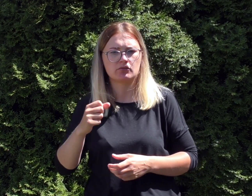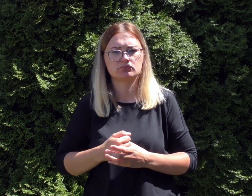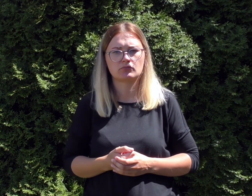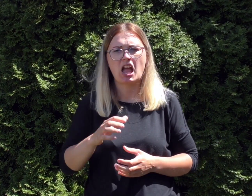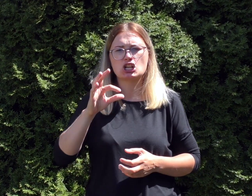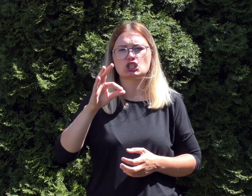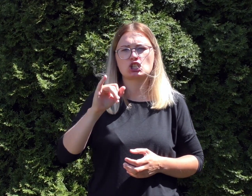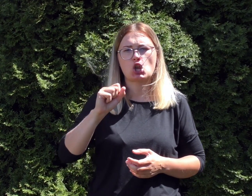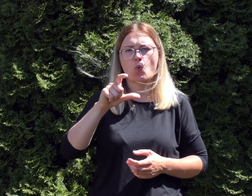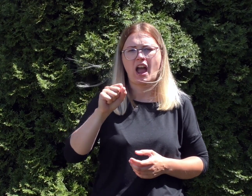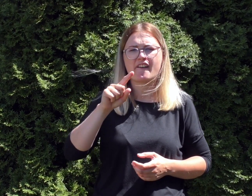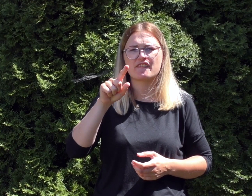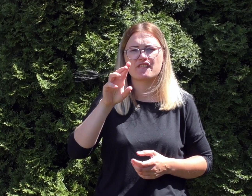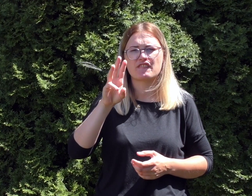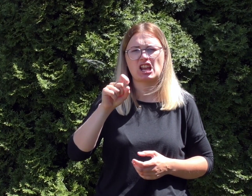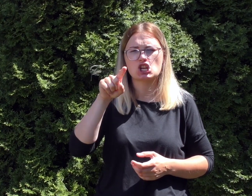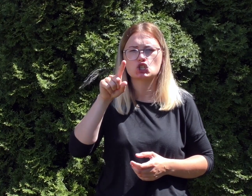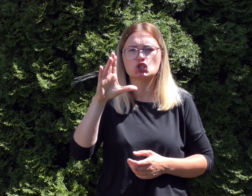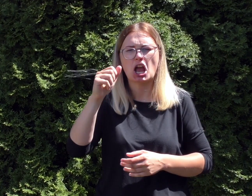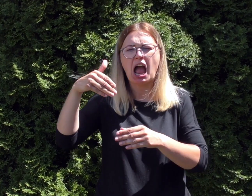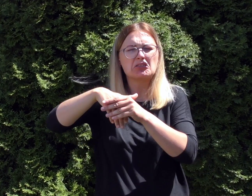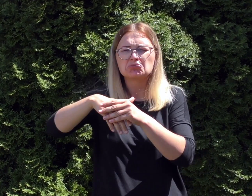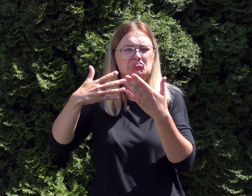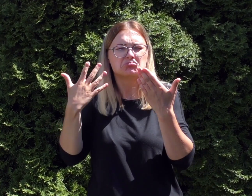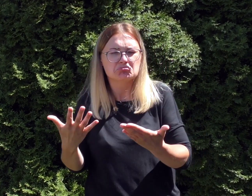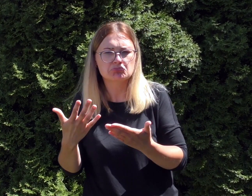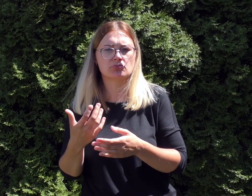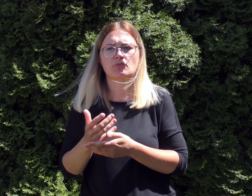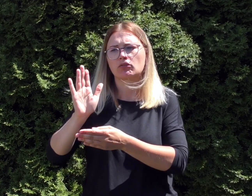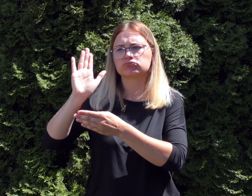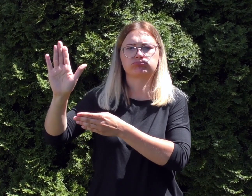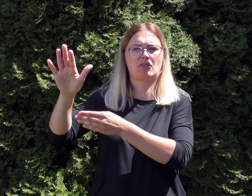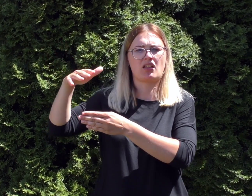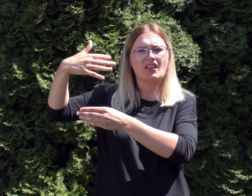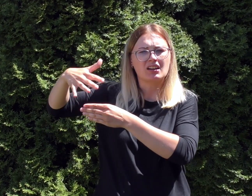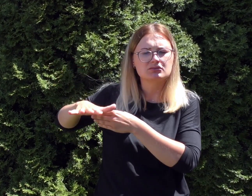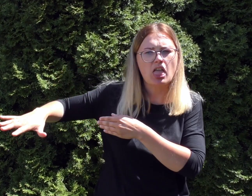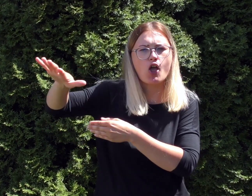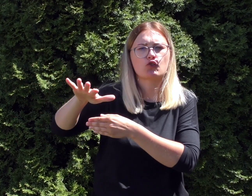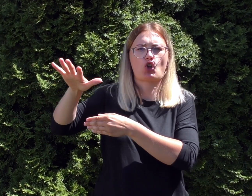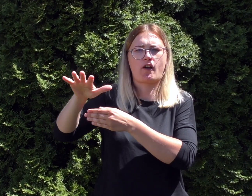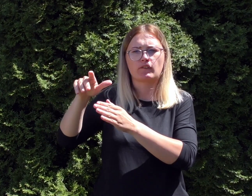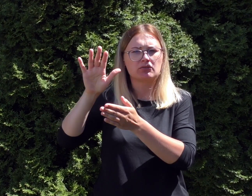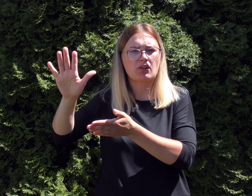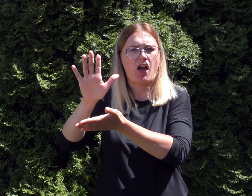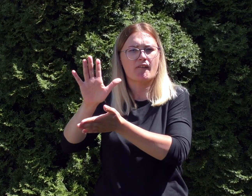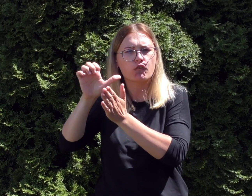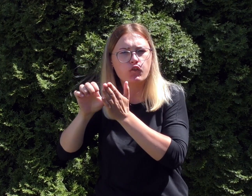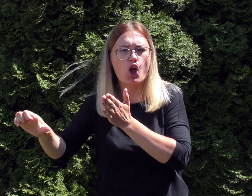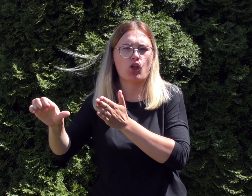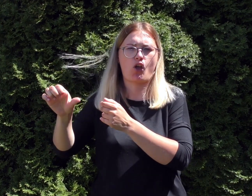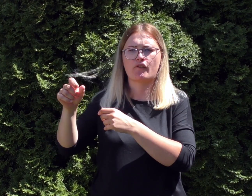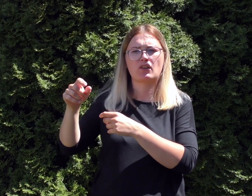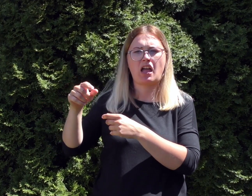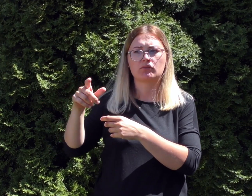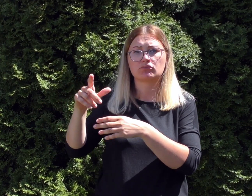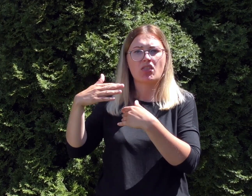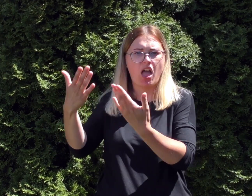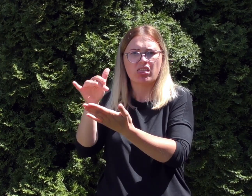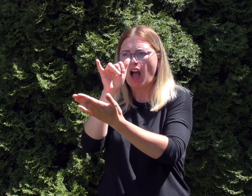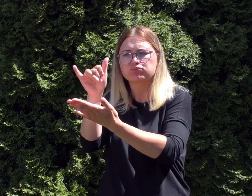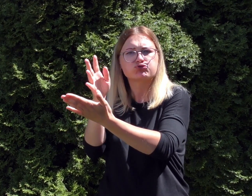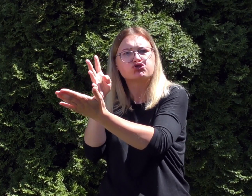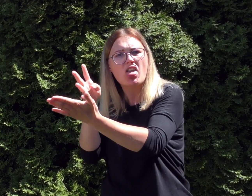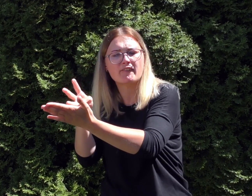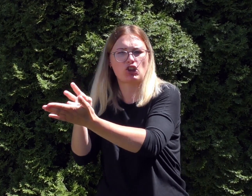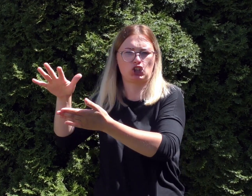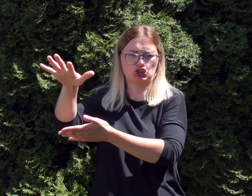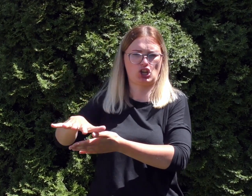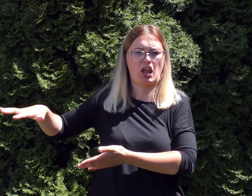Mamy z nią do czynienia, gdy zdarzenie pochodzi z zewnątrz, ma charakter nadzwyczajny i nie da się go przewidzieć.